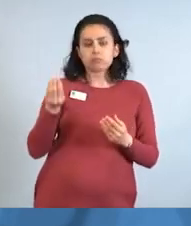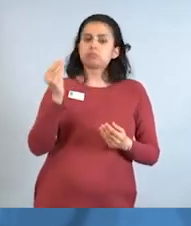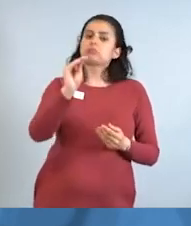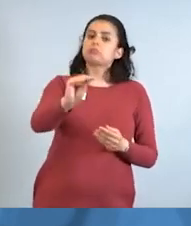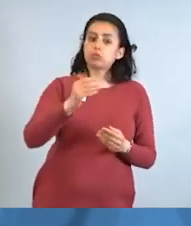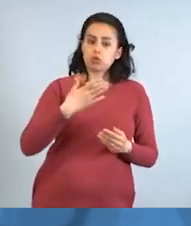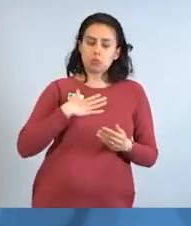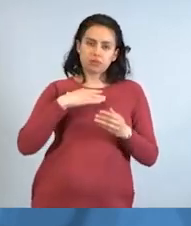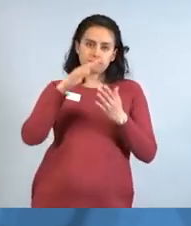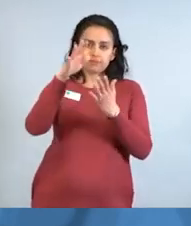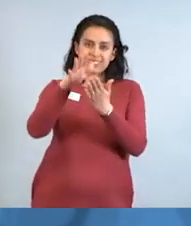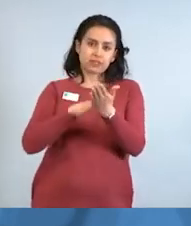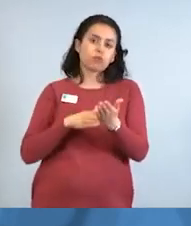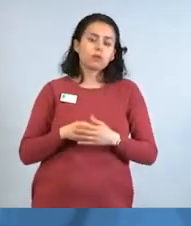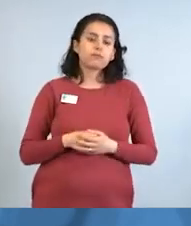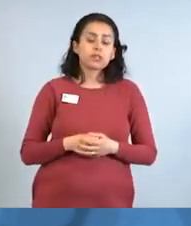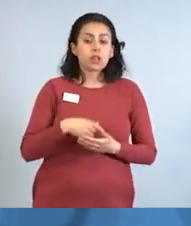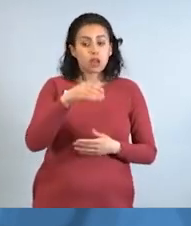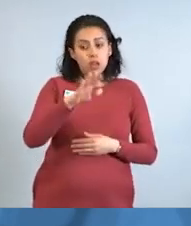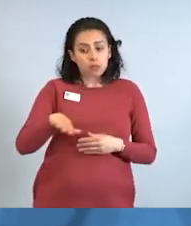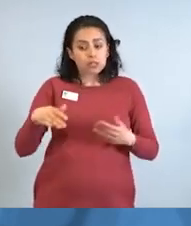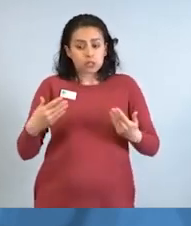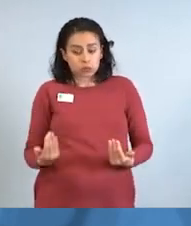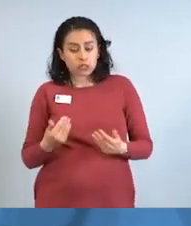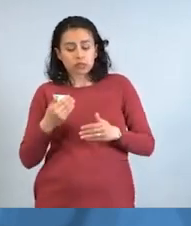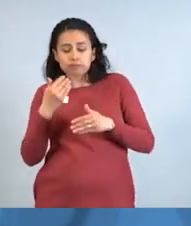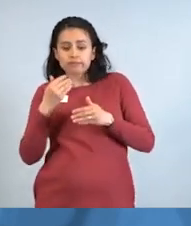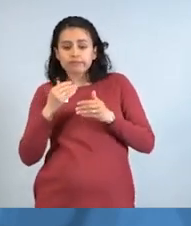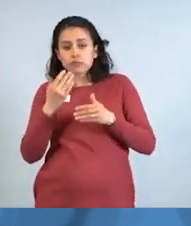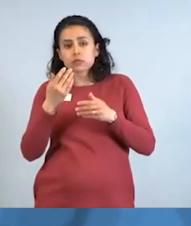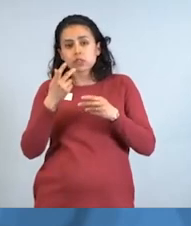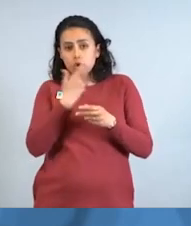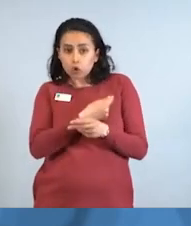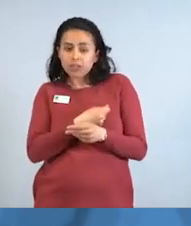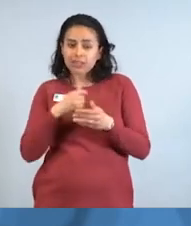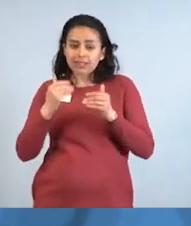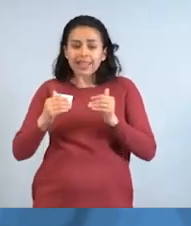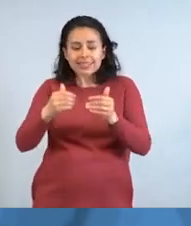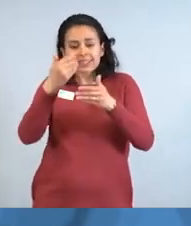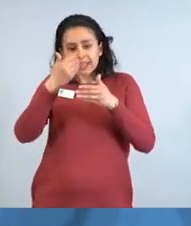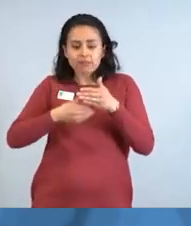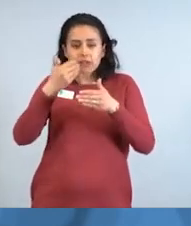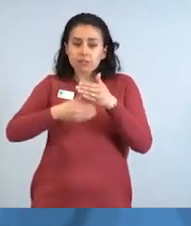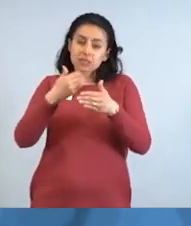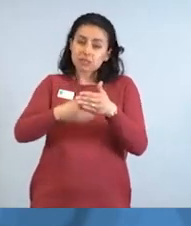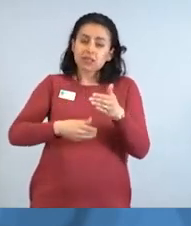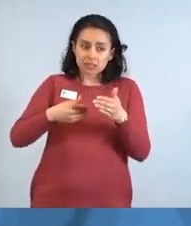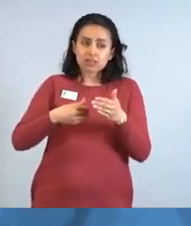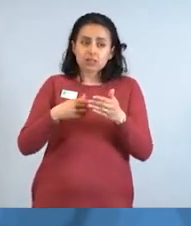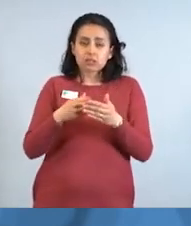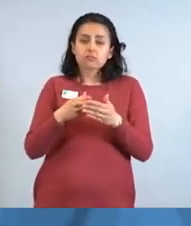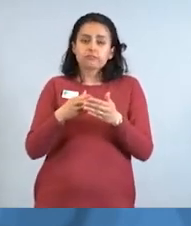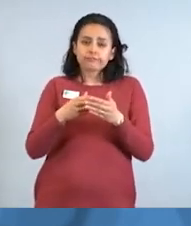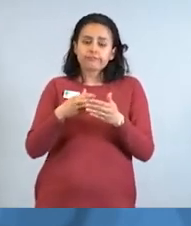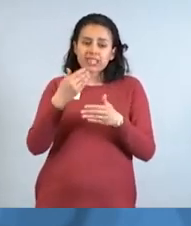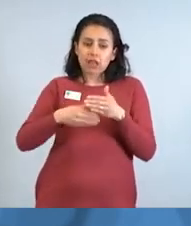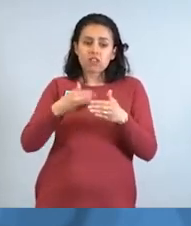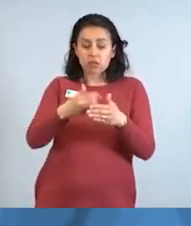Lapsillehan on kehitteillä rokotteita. Useammatkin valmistajat ovat tekemässä lapsille rokotteita.